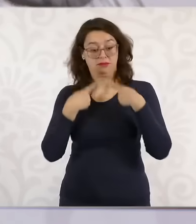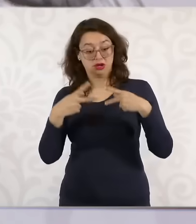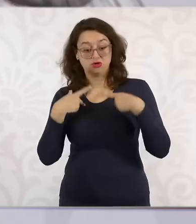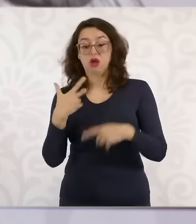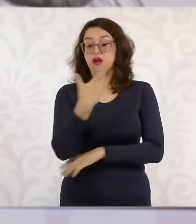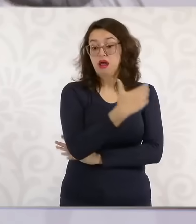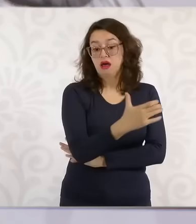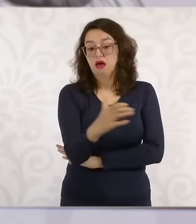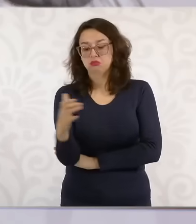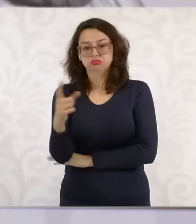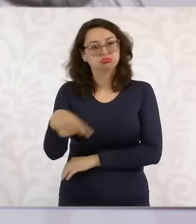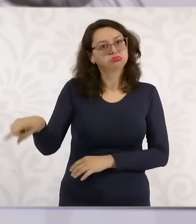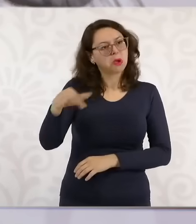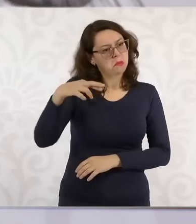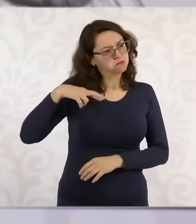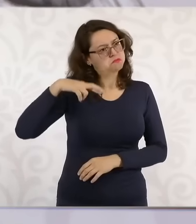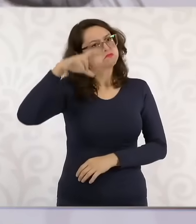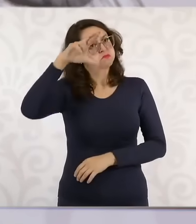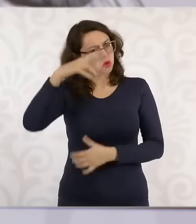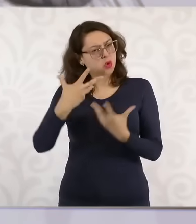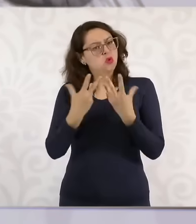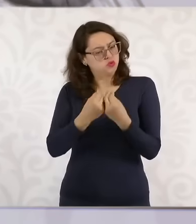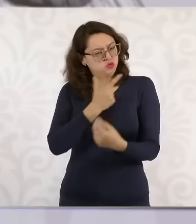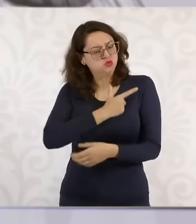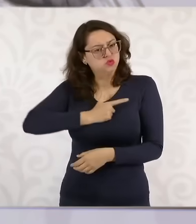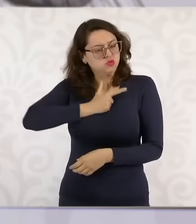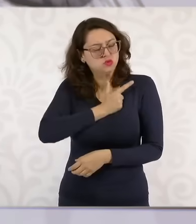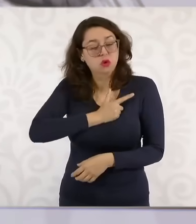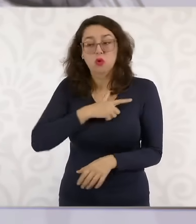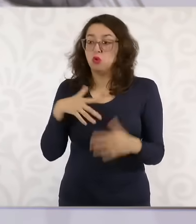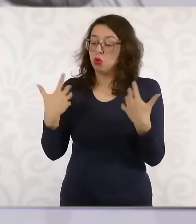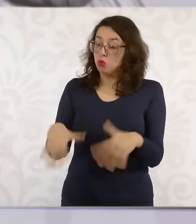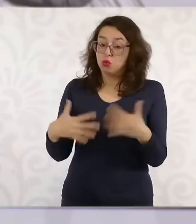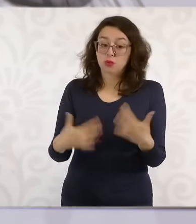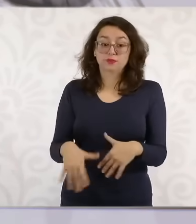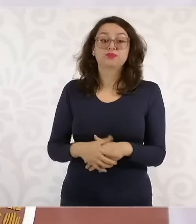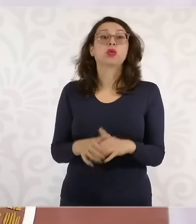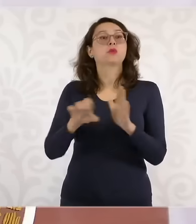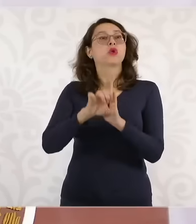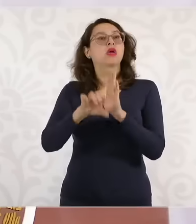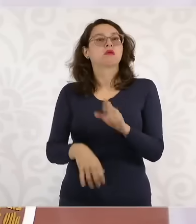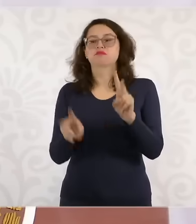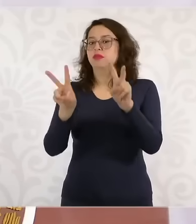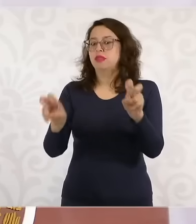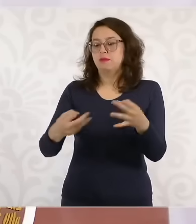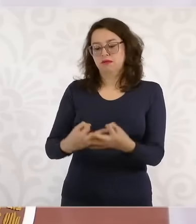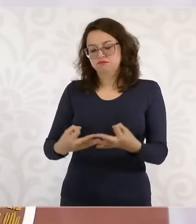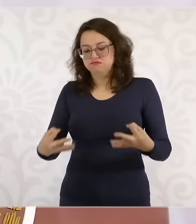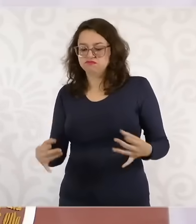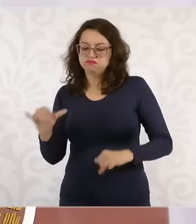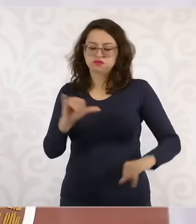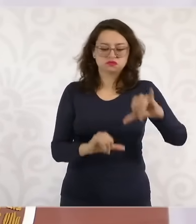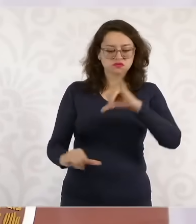en el campo. E es este programa, por ejemplo, de fertilizantes, pues son pocos los gobiernos en